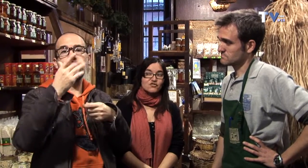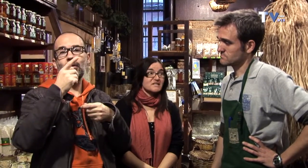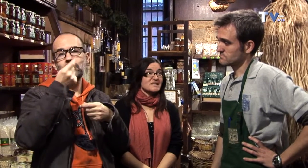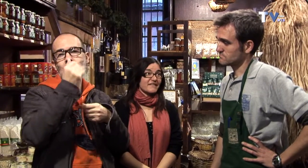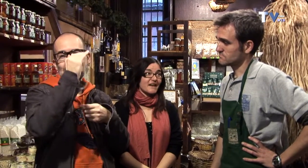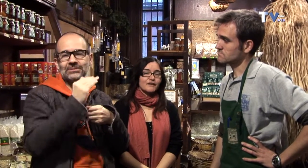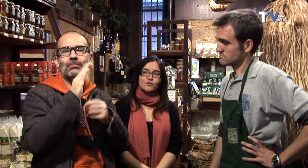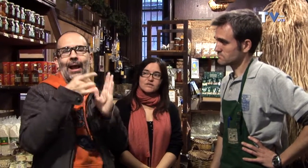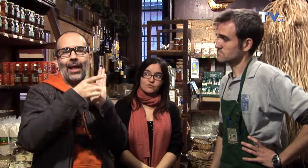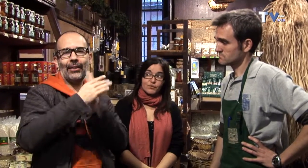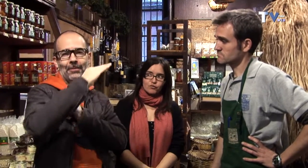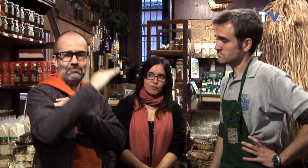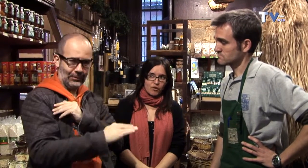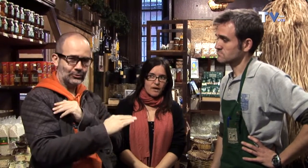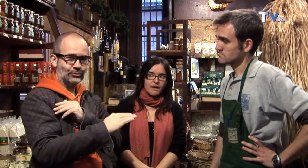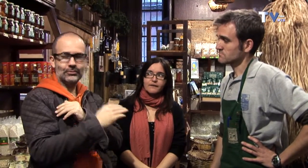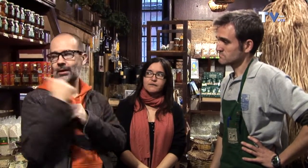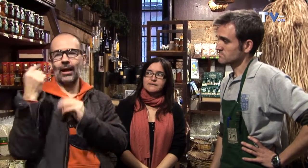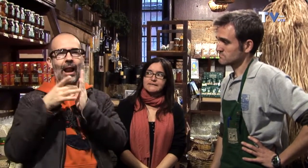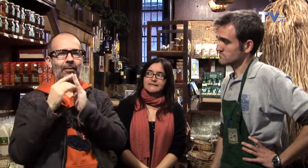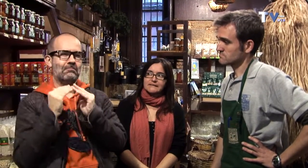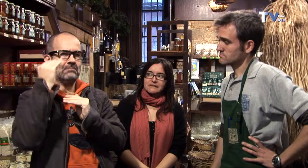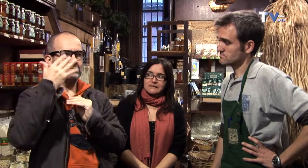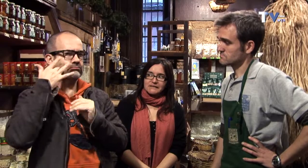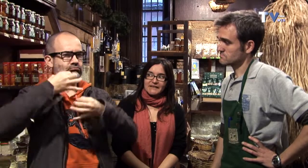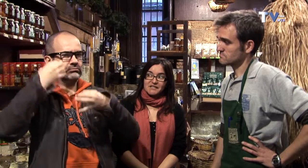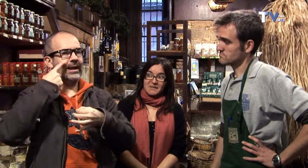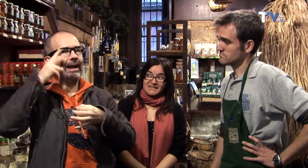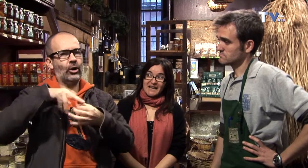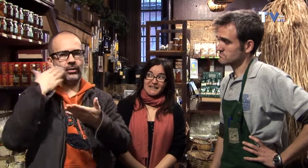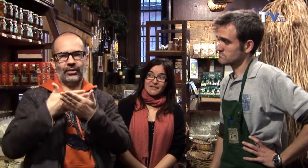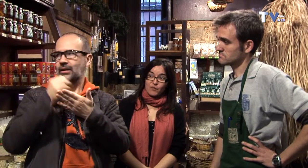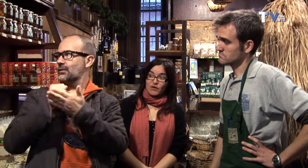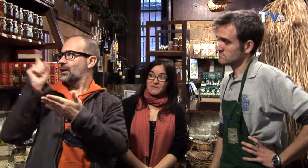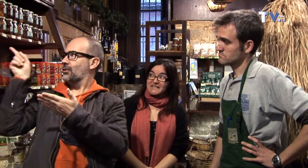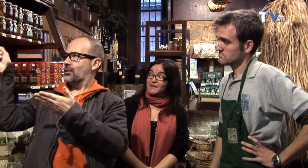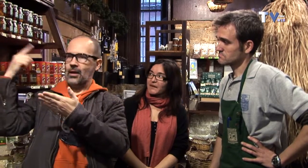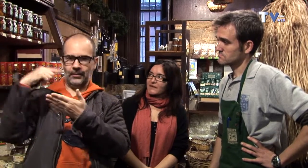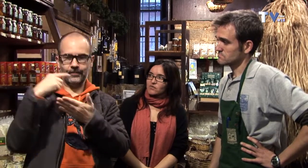Esta cajita vale 25 euros, es un poco cara en otras tiendas lo podéis encontrar más barato pero de menos calidad.